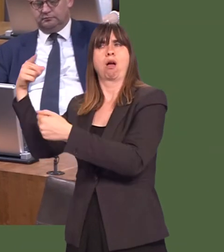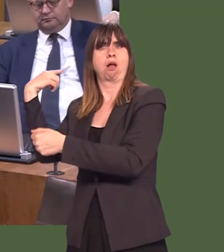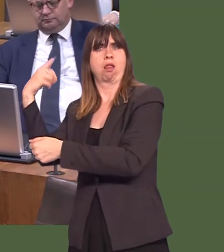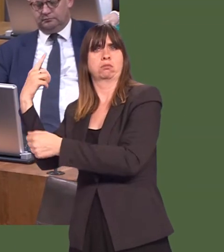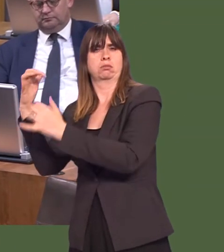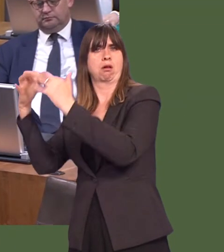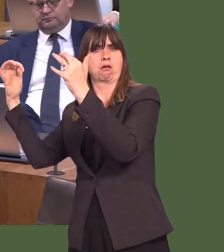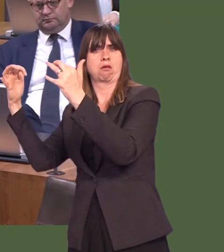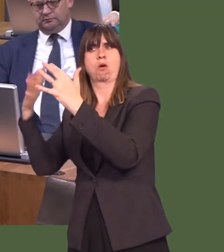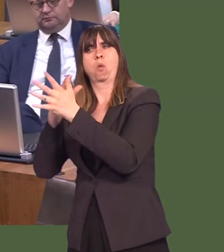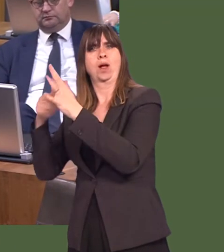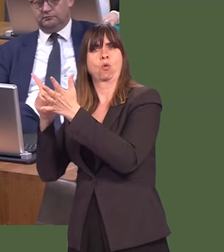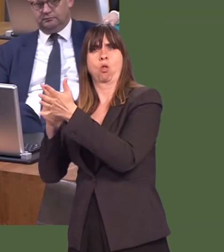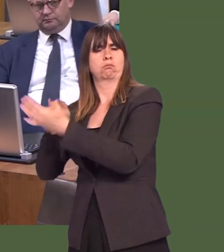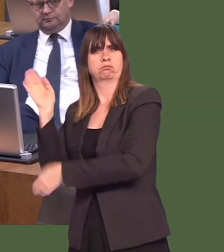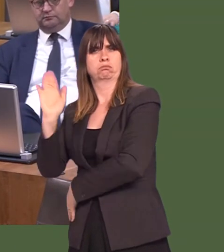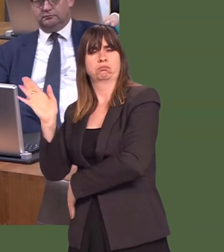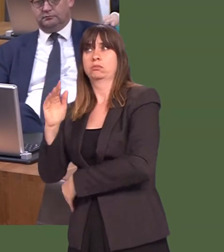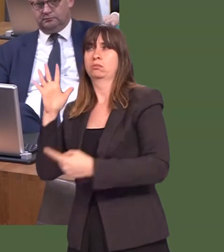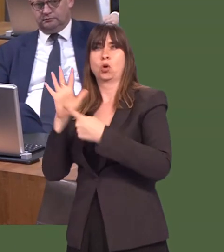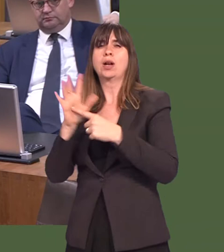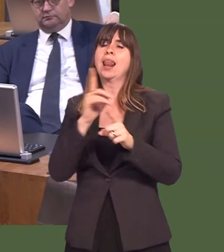Maeín hollbwysig i gael fframweithiau mewn rhai rhannau sef pysgodfeydd, er enghraifft,